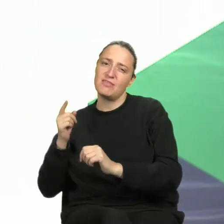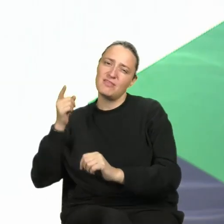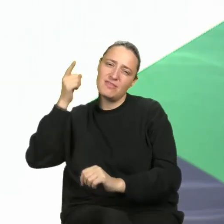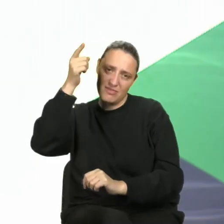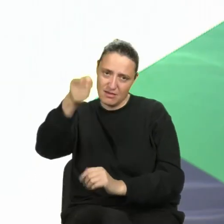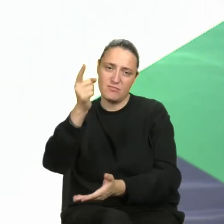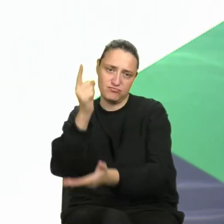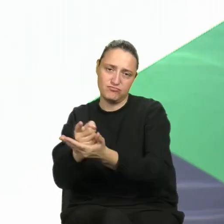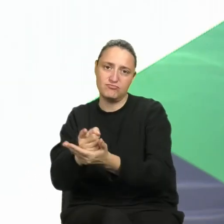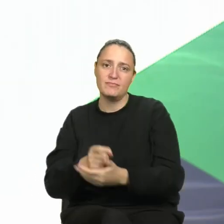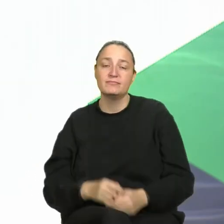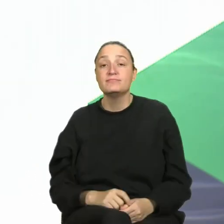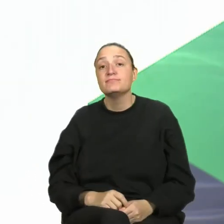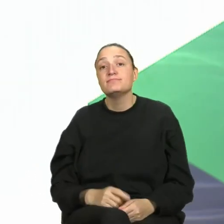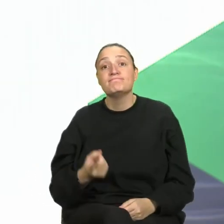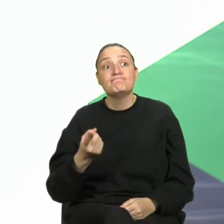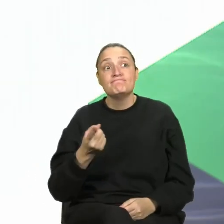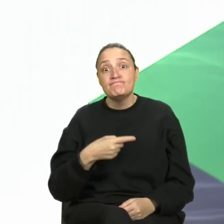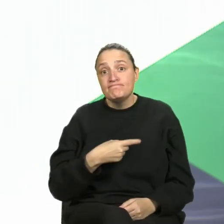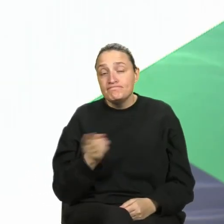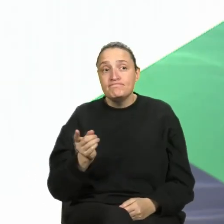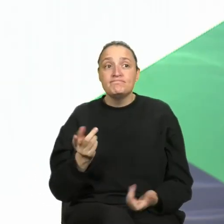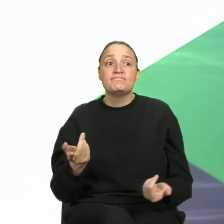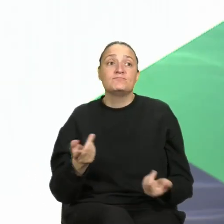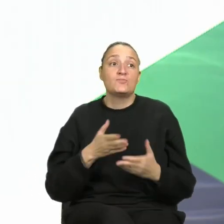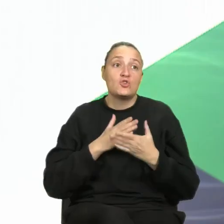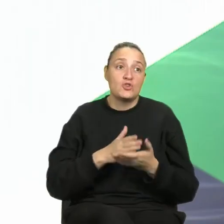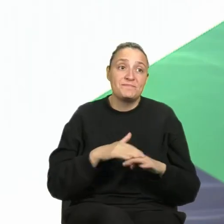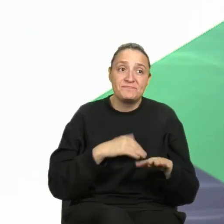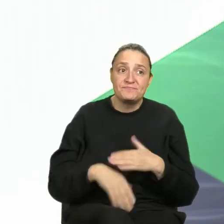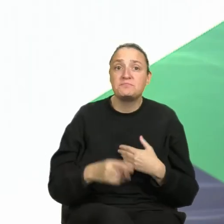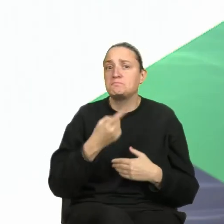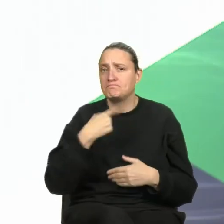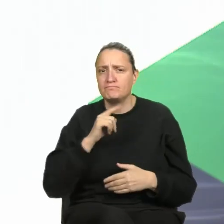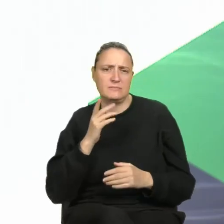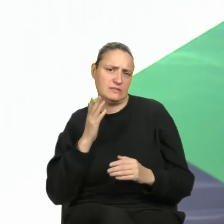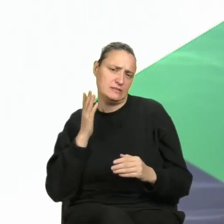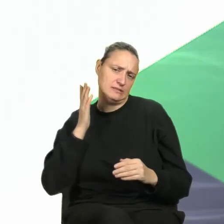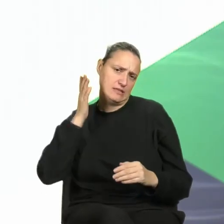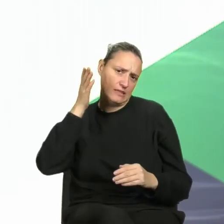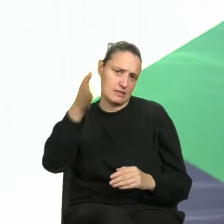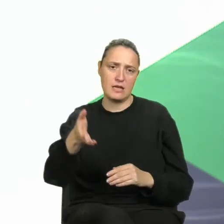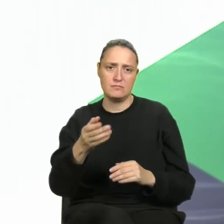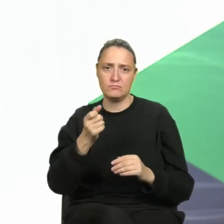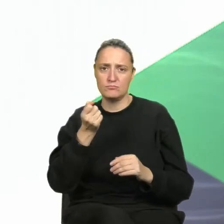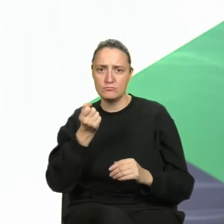pasjonaci, powoduje, że idziemy dalej i głębiej, że te inicjatywy stają się mocniejsze,